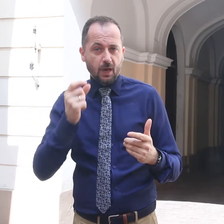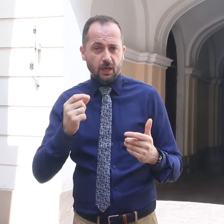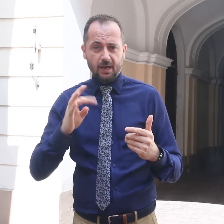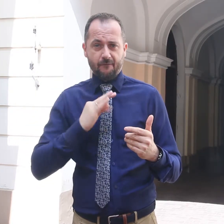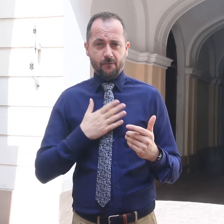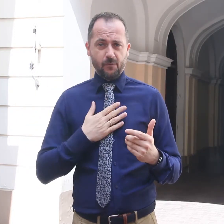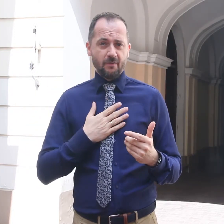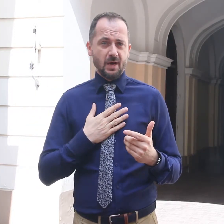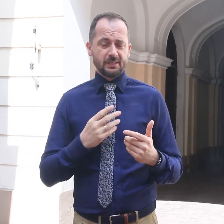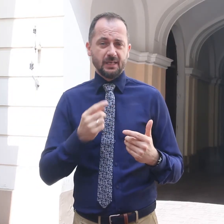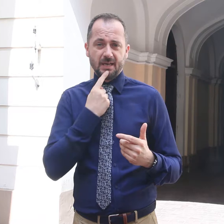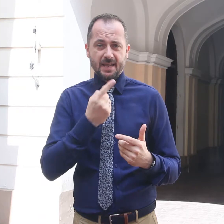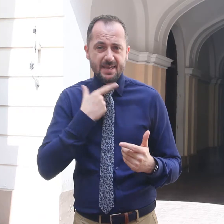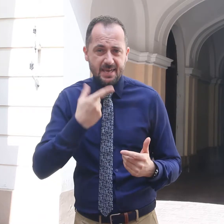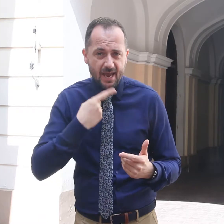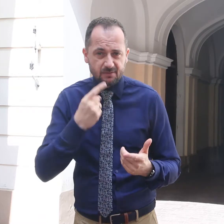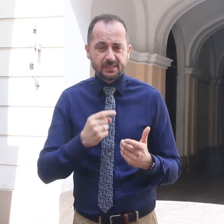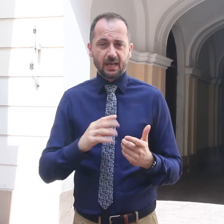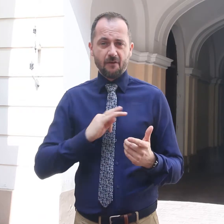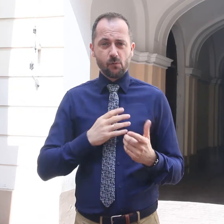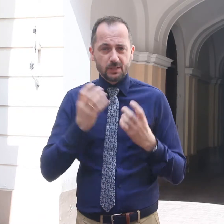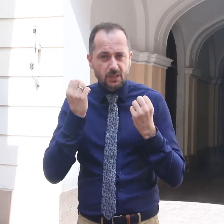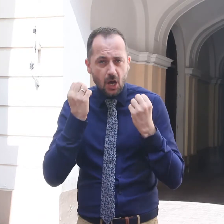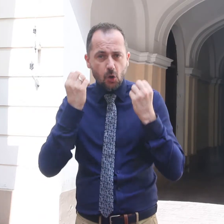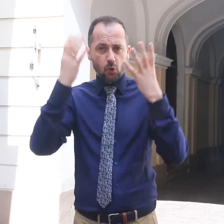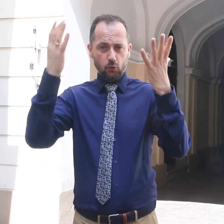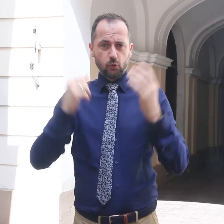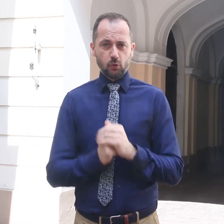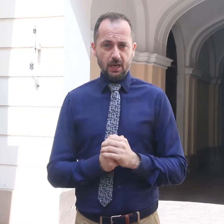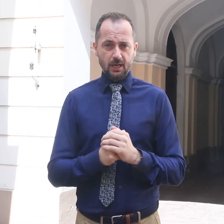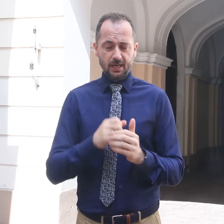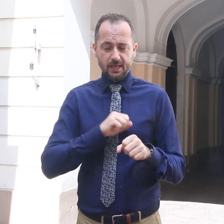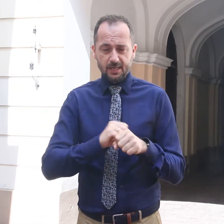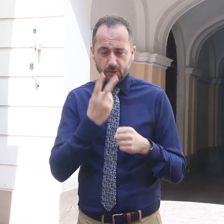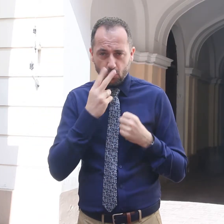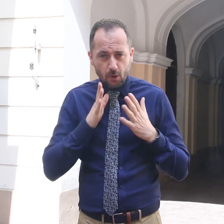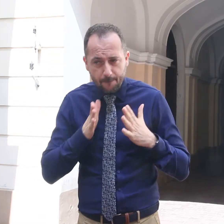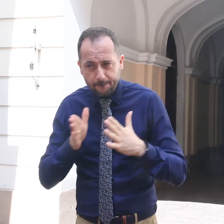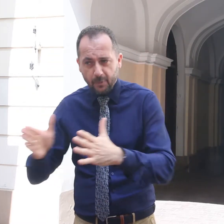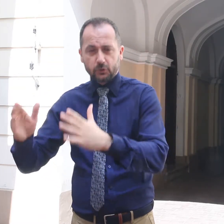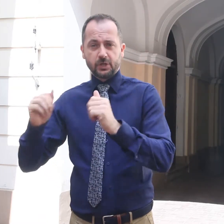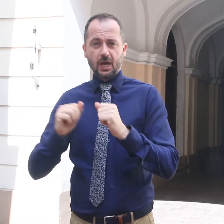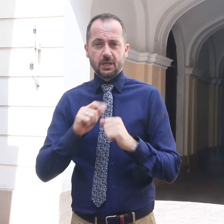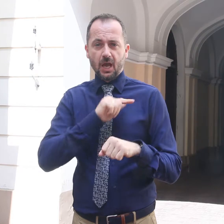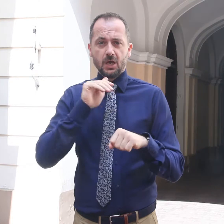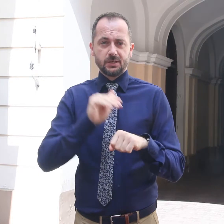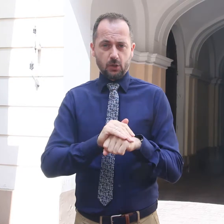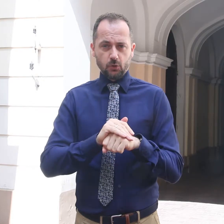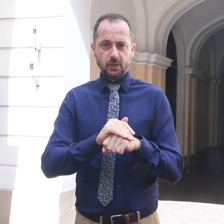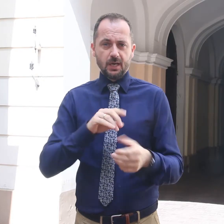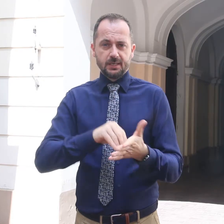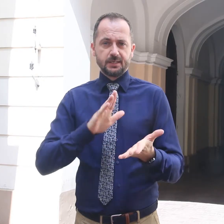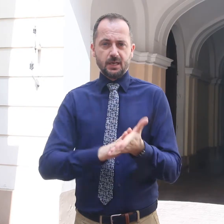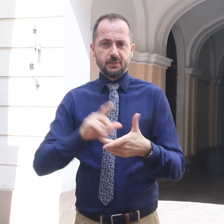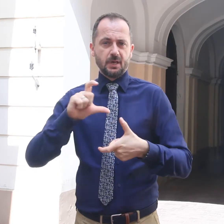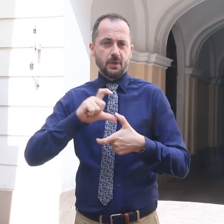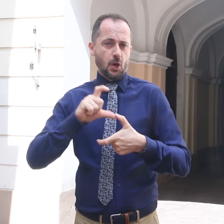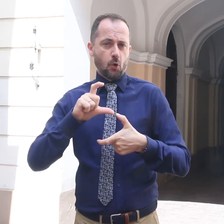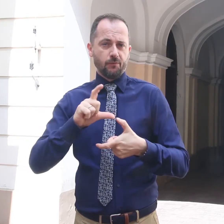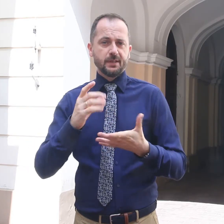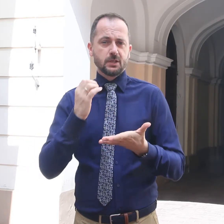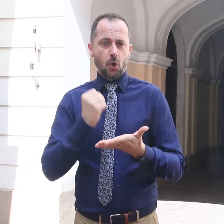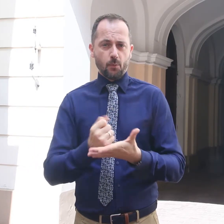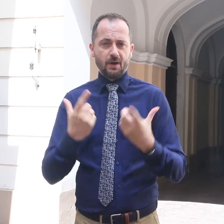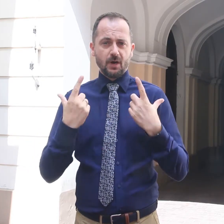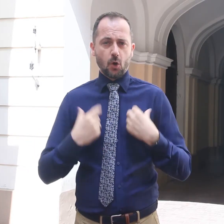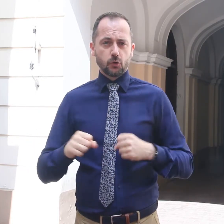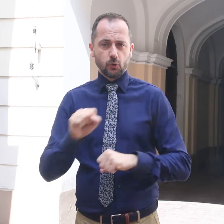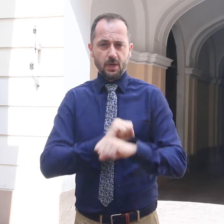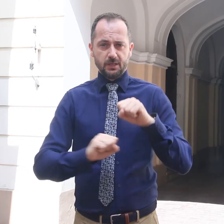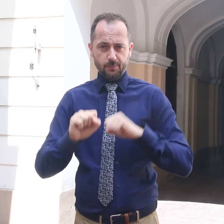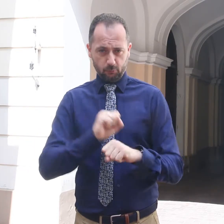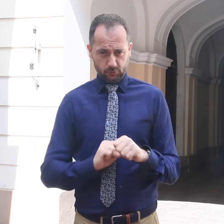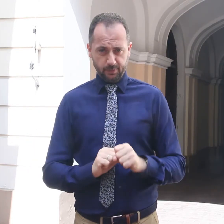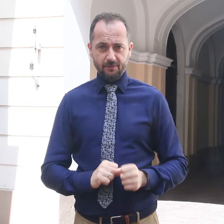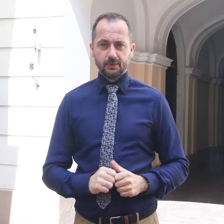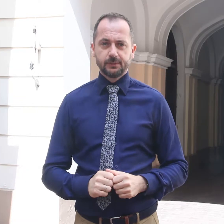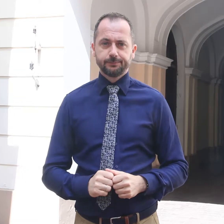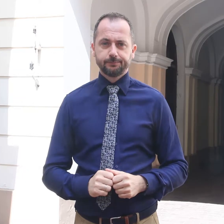komunikującego się językiem migowym, zgodnie z Konwencją Praw Osób Niepełnosprawnych.